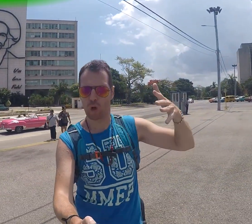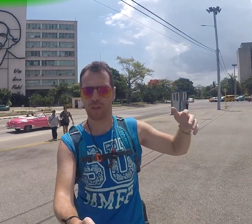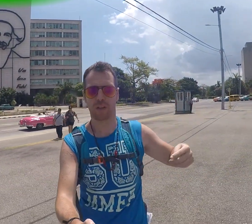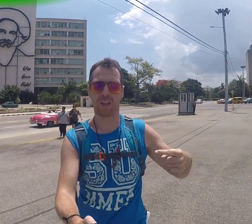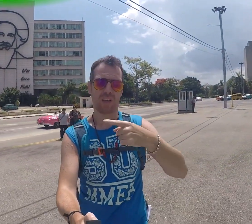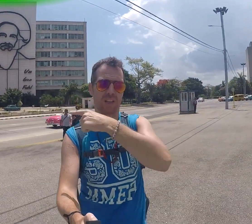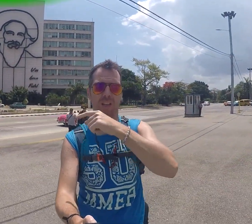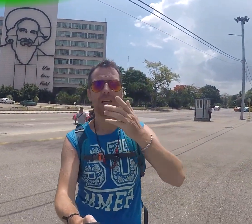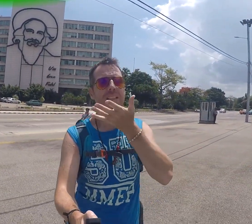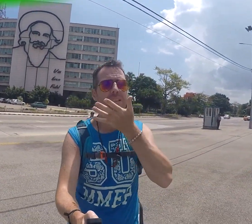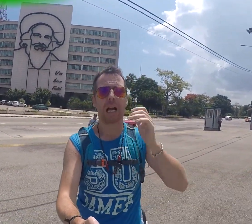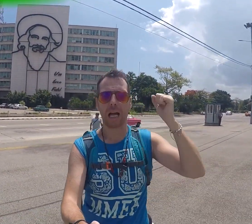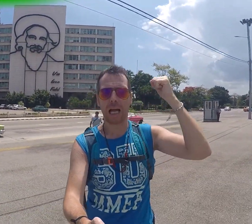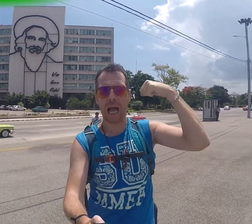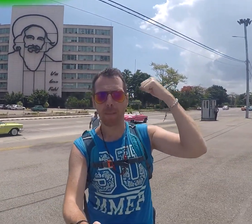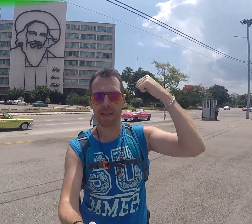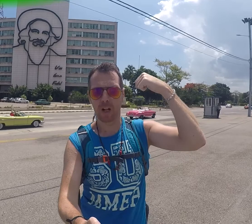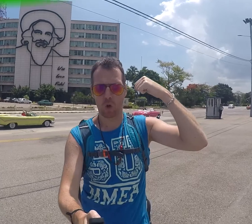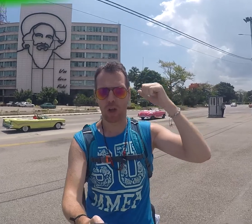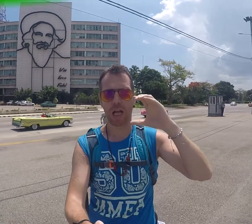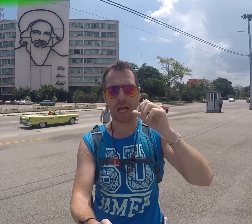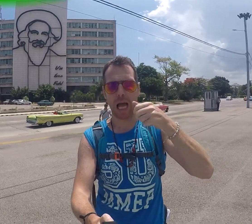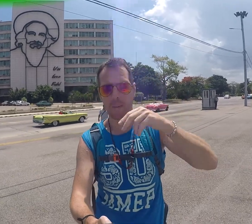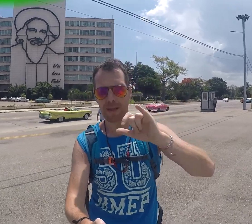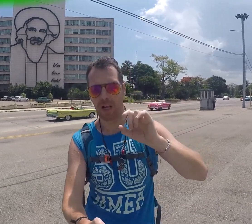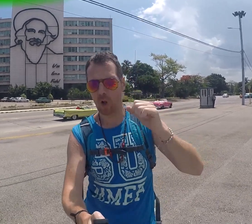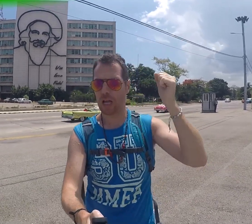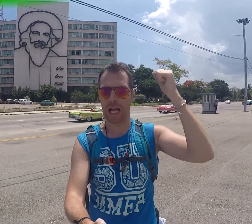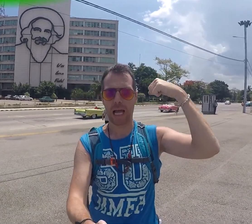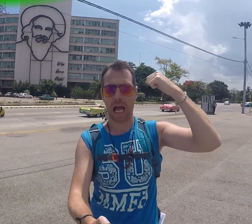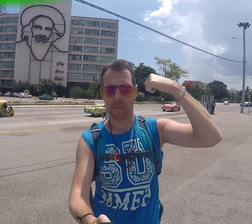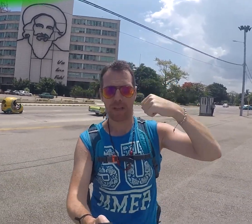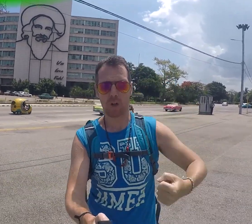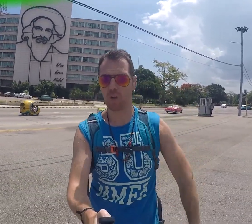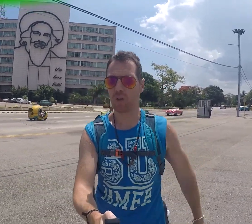Ya veis es grande, el signo de Camilo es este